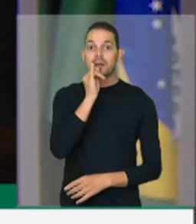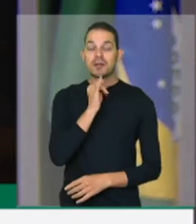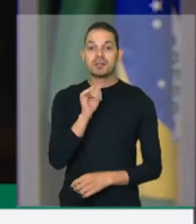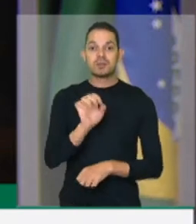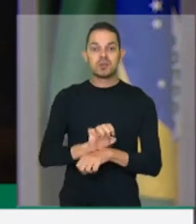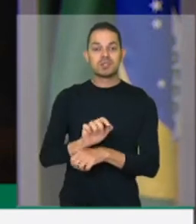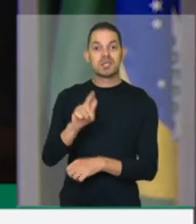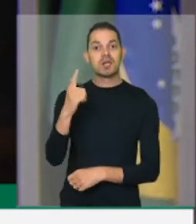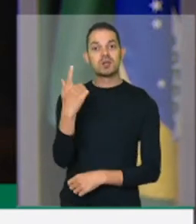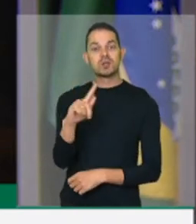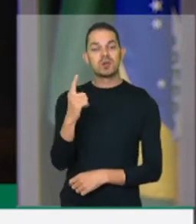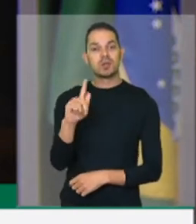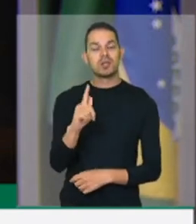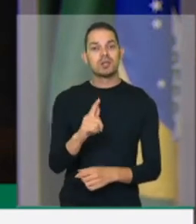CONCLUIR, NO ESTADO DE GOIÁS AO LONGO DOS PRÓXIMOS DEZ